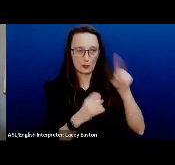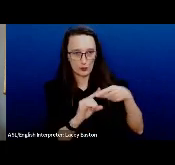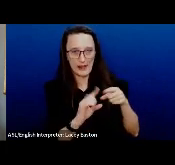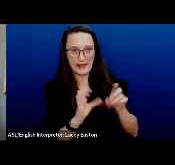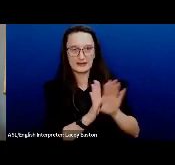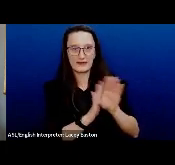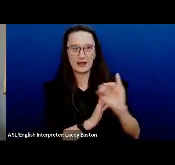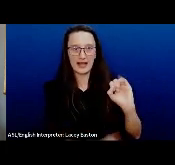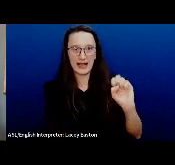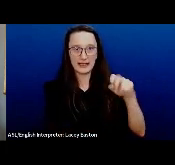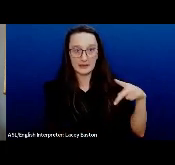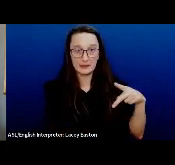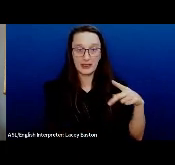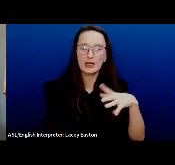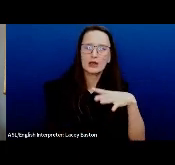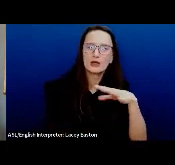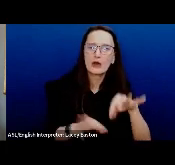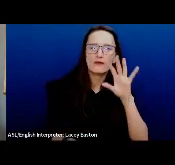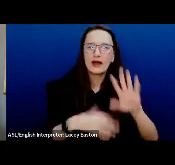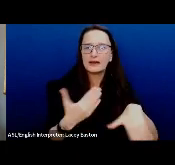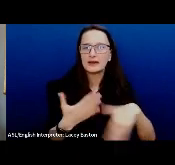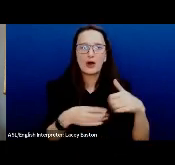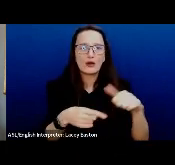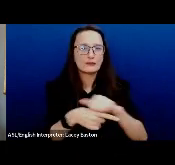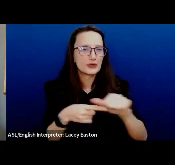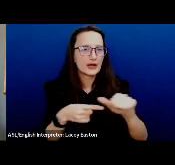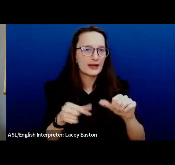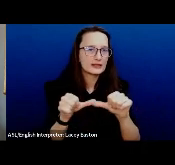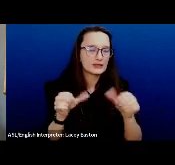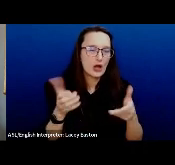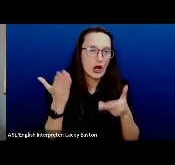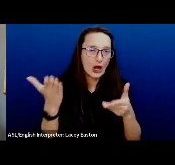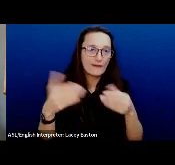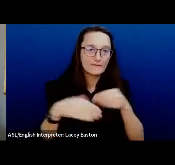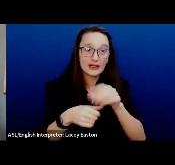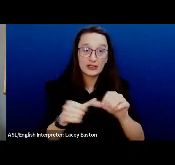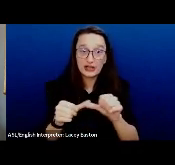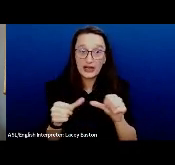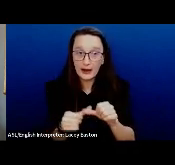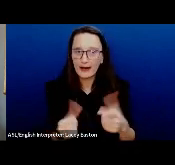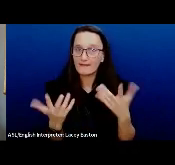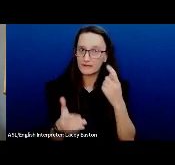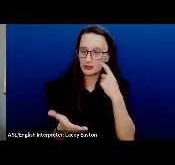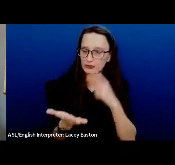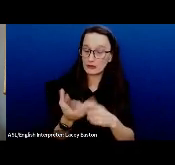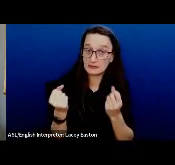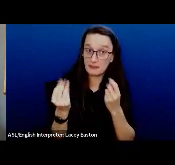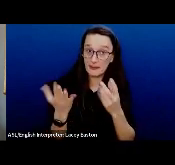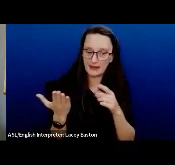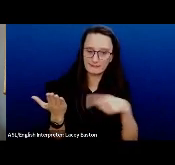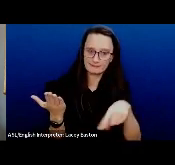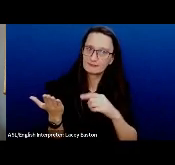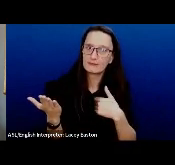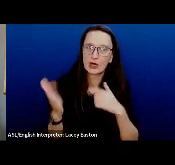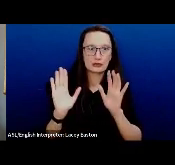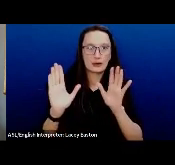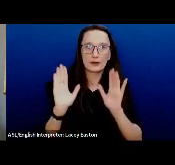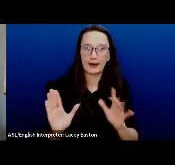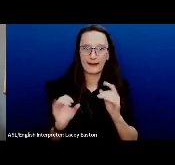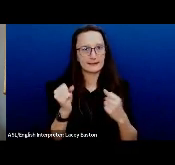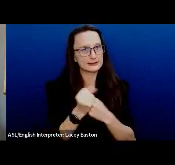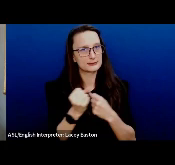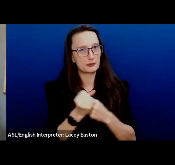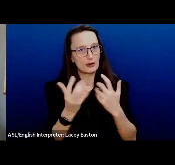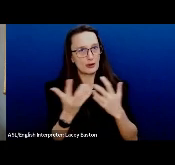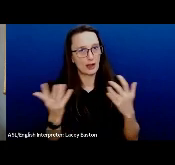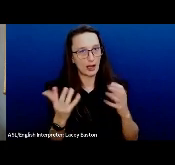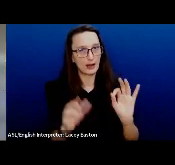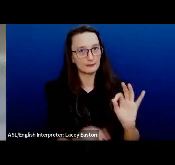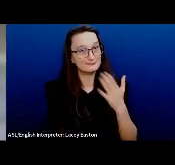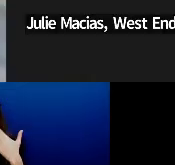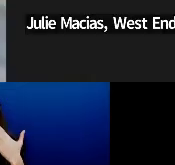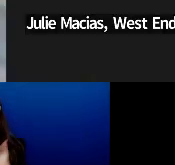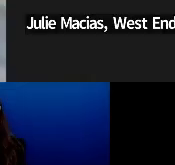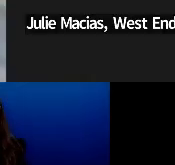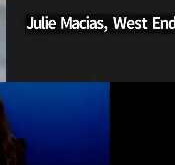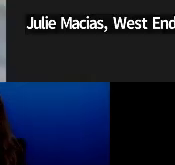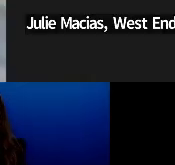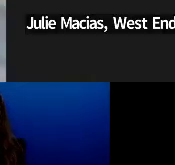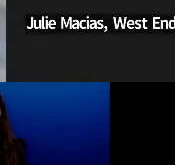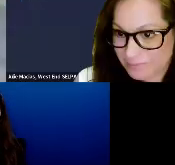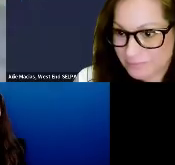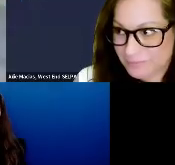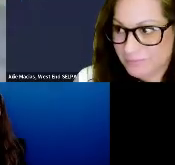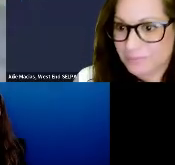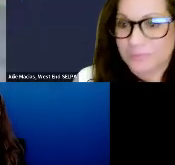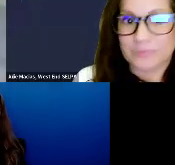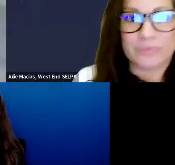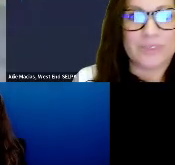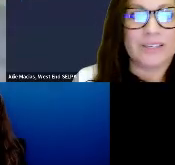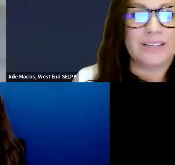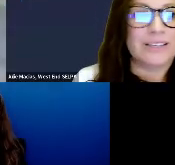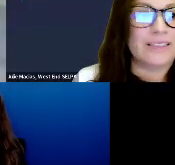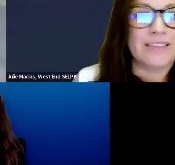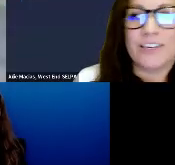área. He visto muchas con ellos y son muy geniales y apoyan mucho. Gracias,